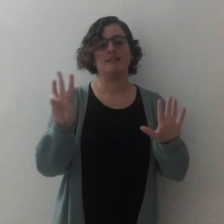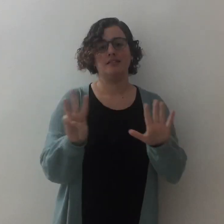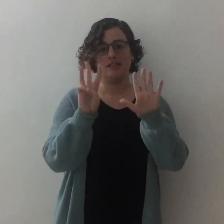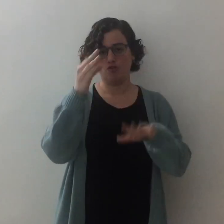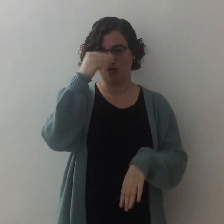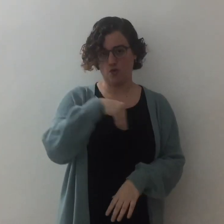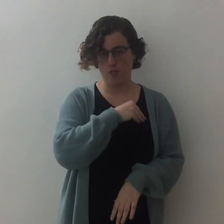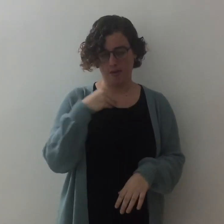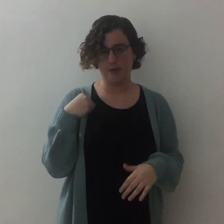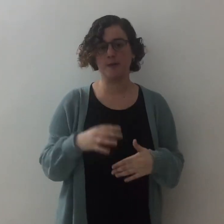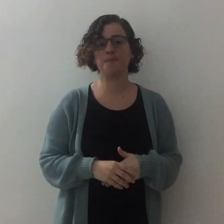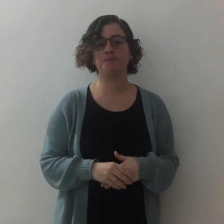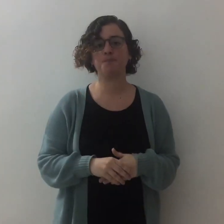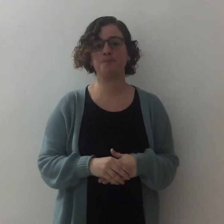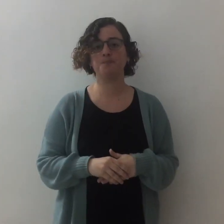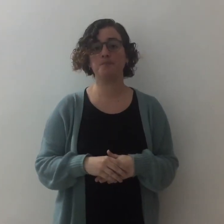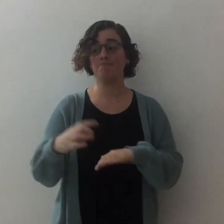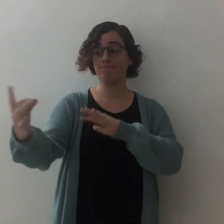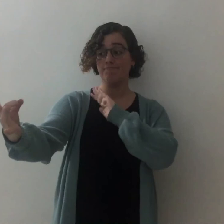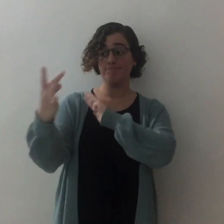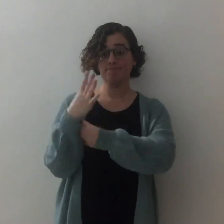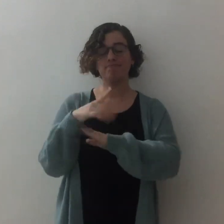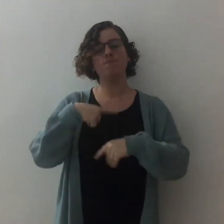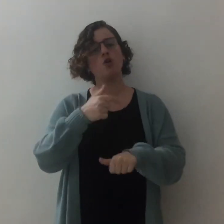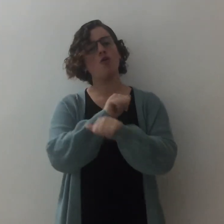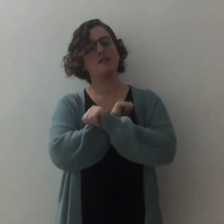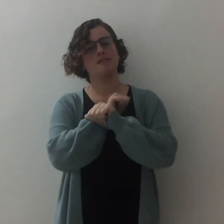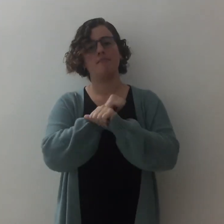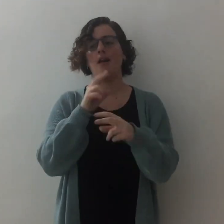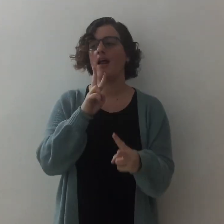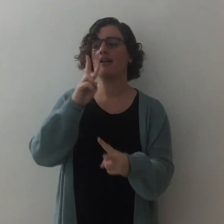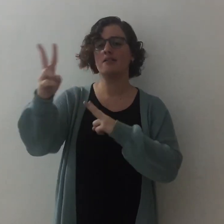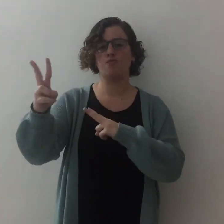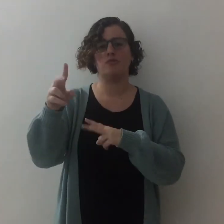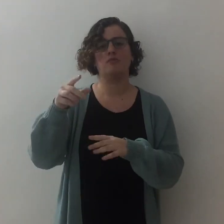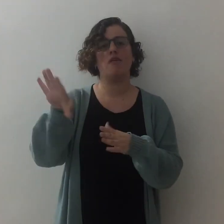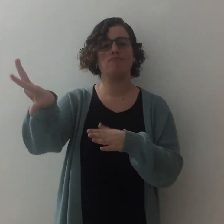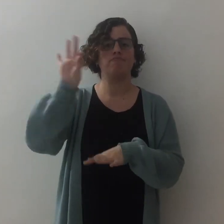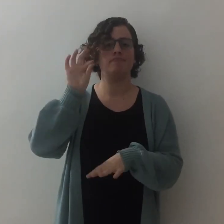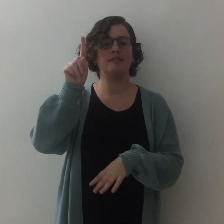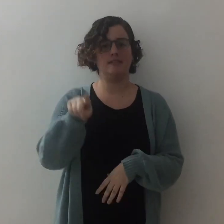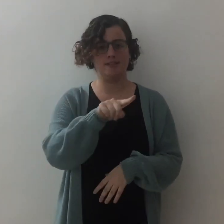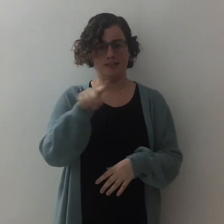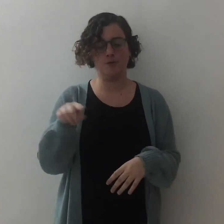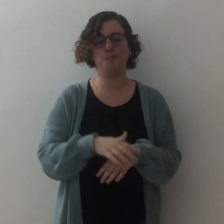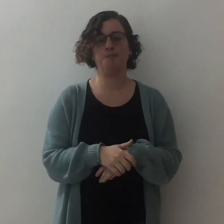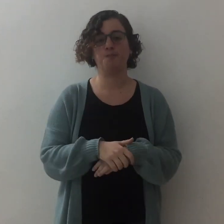El plazo de inscripción es el 8 de abril. Después de recibir las preinscripciones, os comunicaremos la selección oficial.